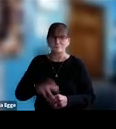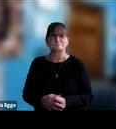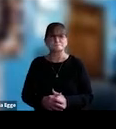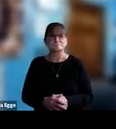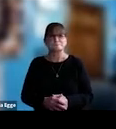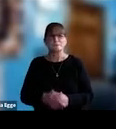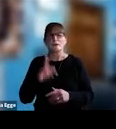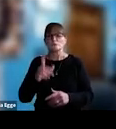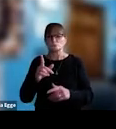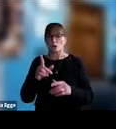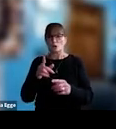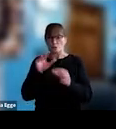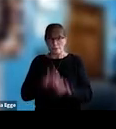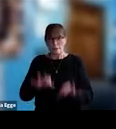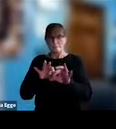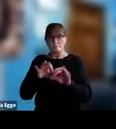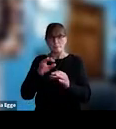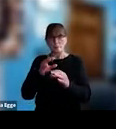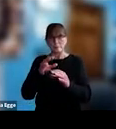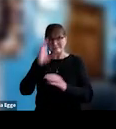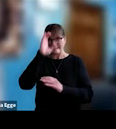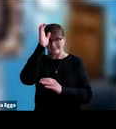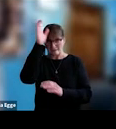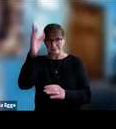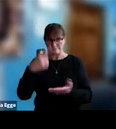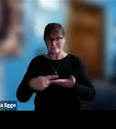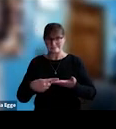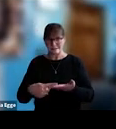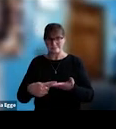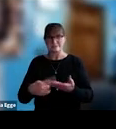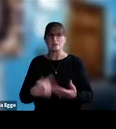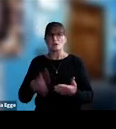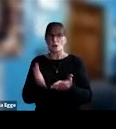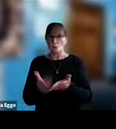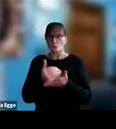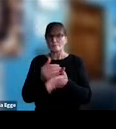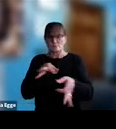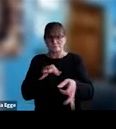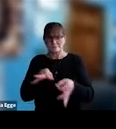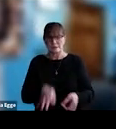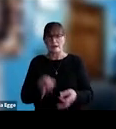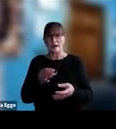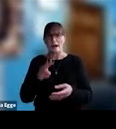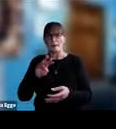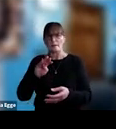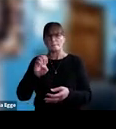El concepto clave que voy a discutir hoy consiste en hacer una revisión de la definición de materialidad